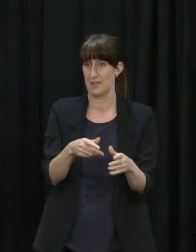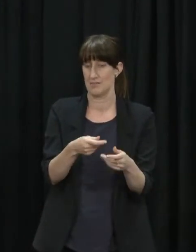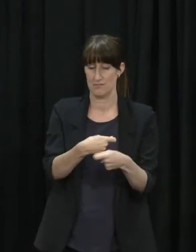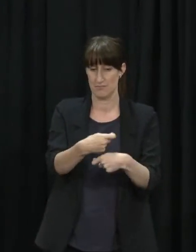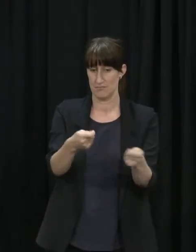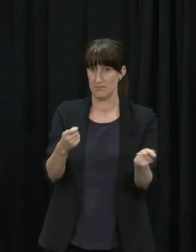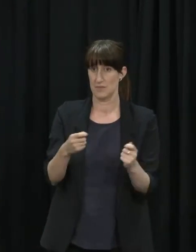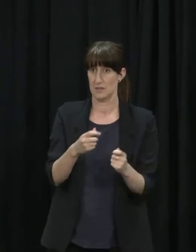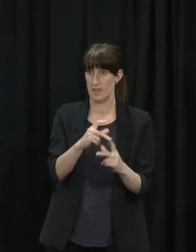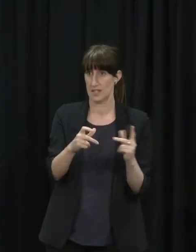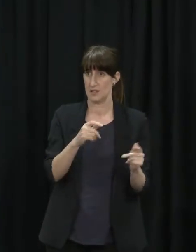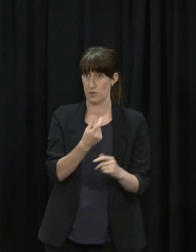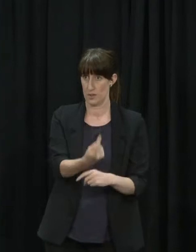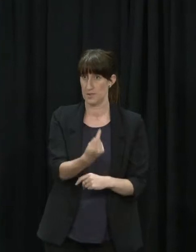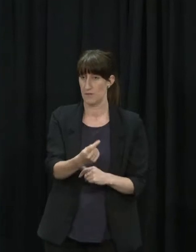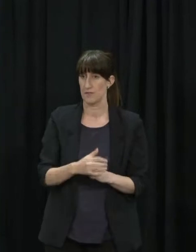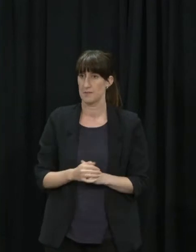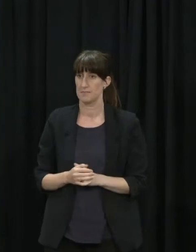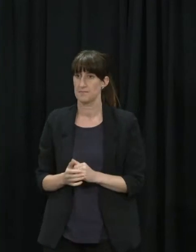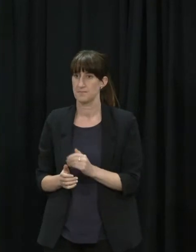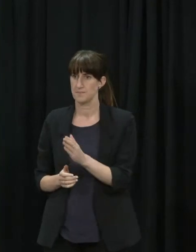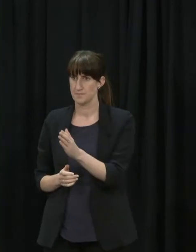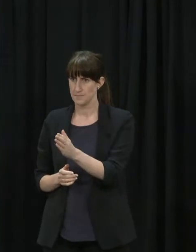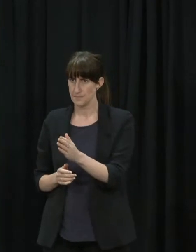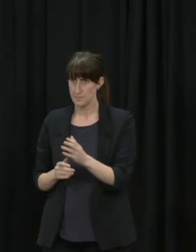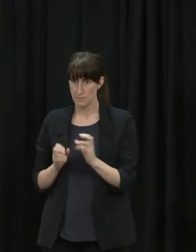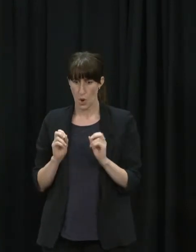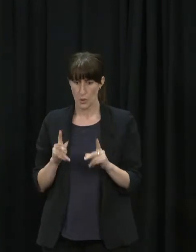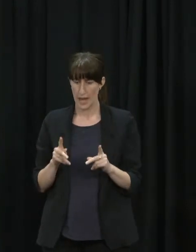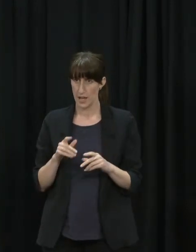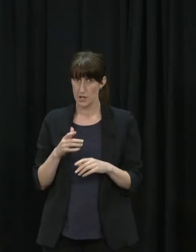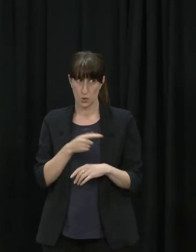kano. Ma ratou ano e whakatau ka oti i a ratou tera mahere,